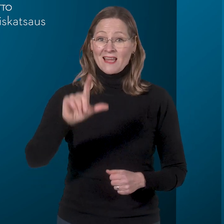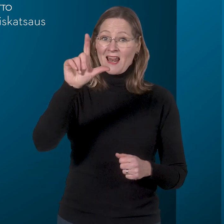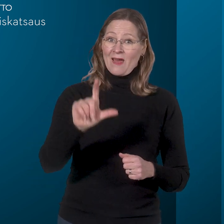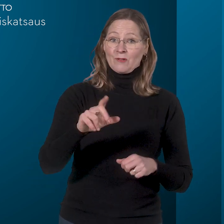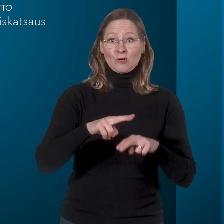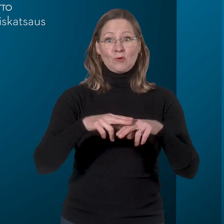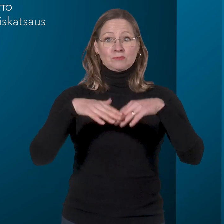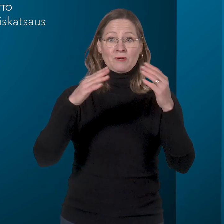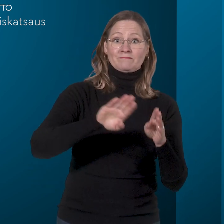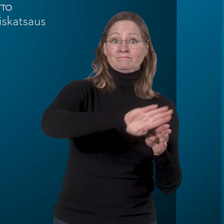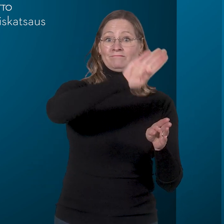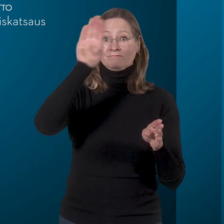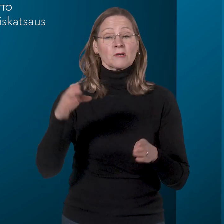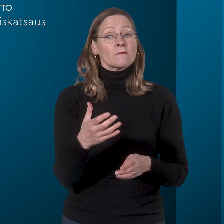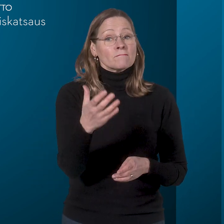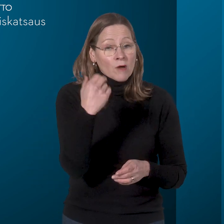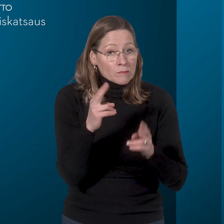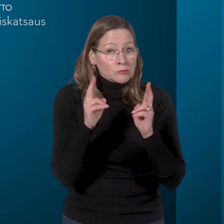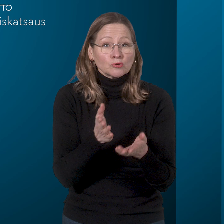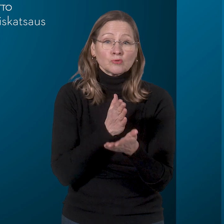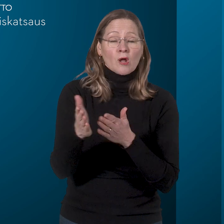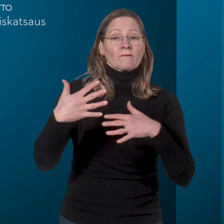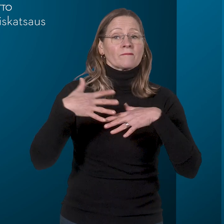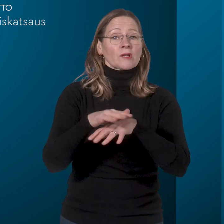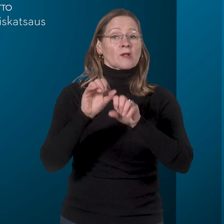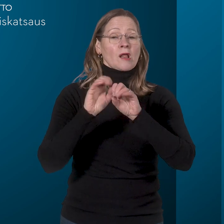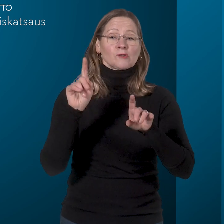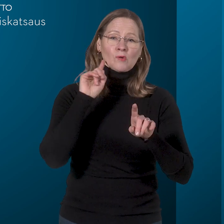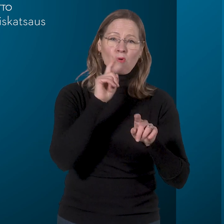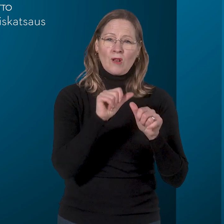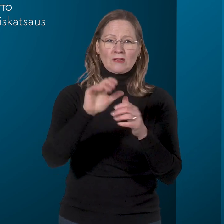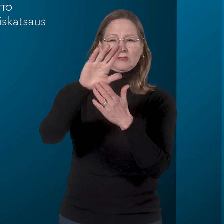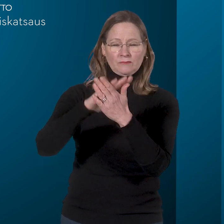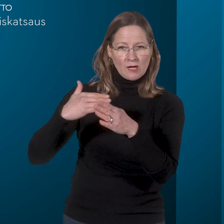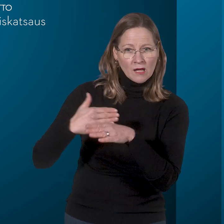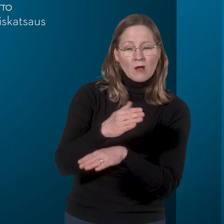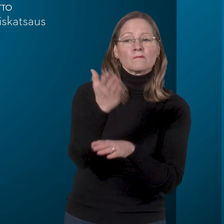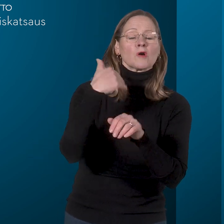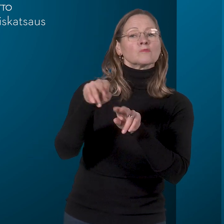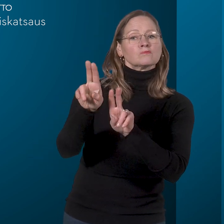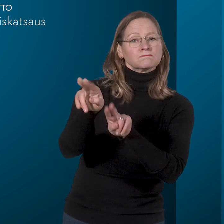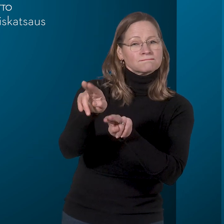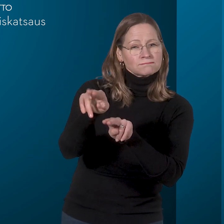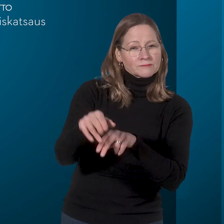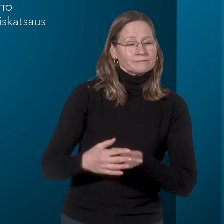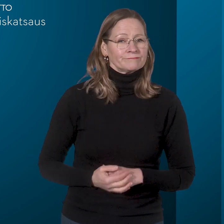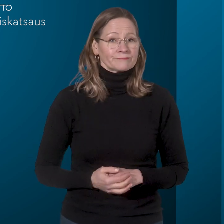Lauantain kokouspäivää voi myös seurata suorana verkkolähetyksenä - Kuurojen Liiton sivujen kautta.